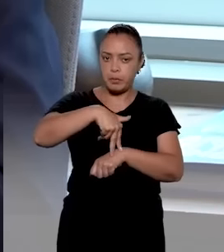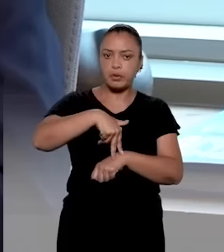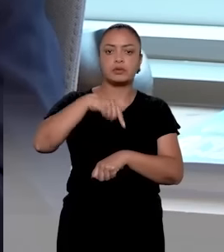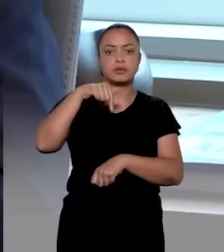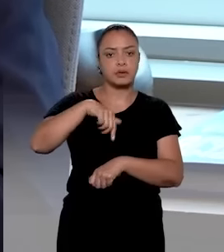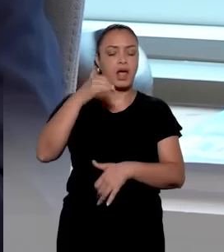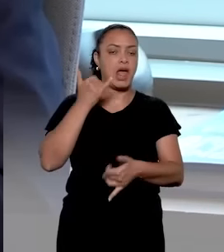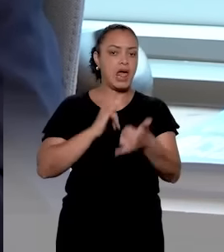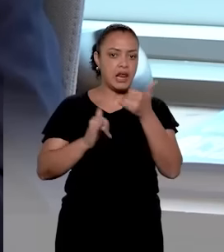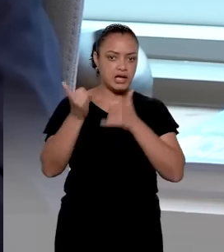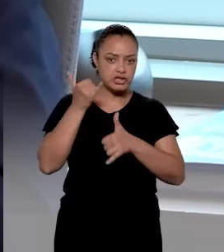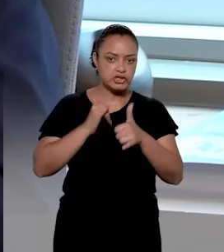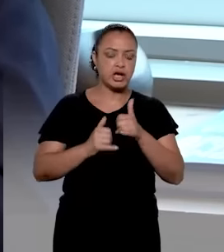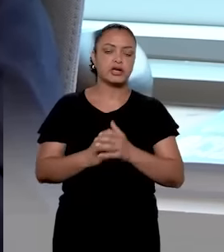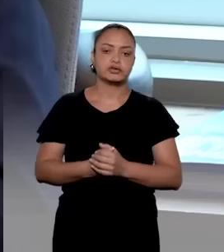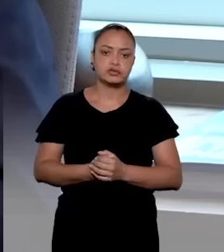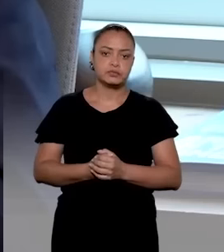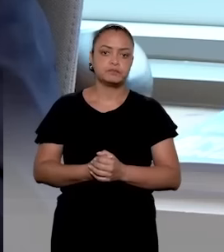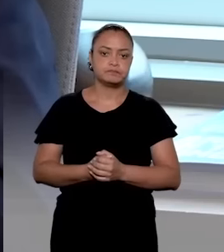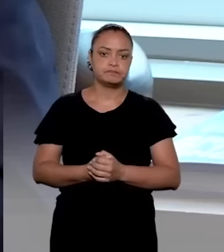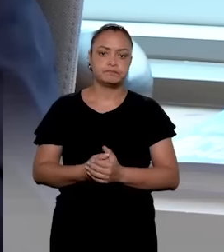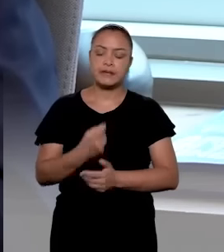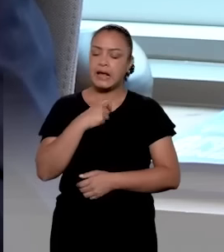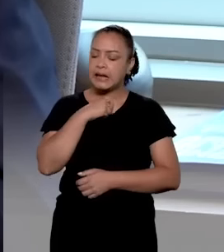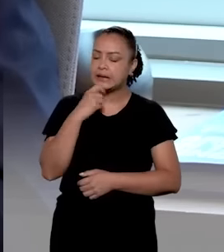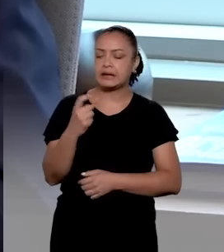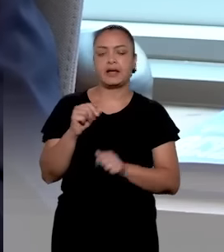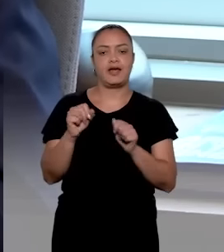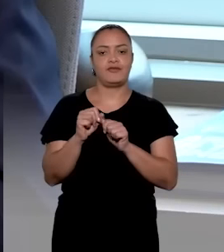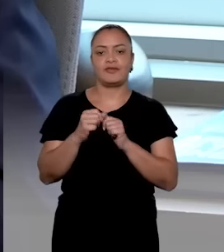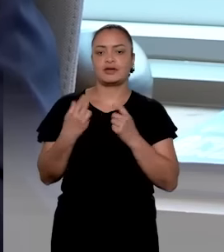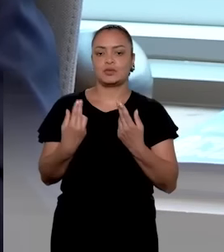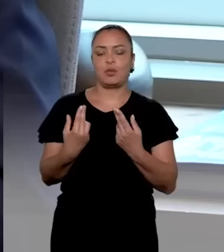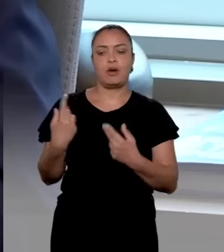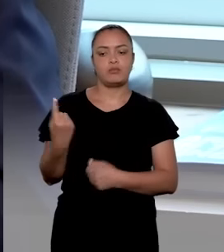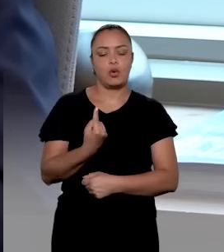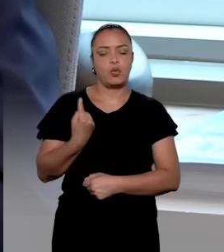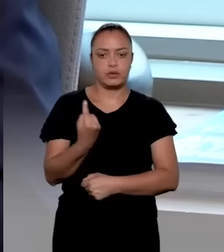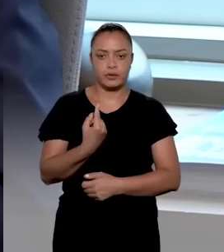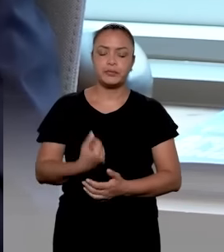também na questão energética, extraordinário e inequívoco, ninguém faz o que nós fazemos.